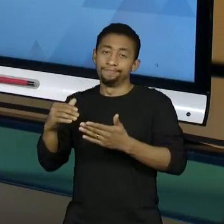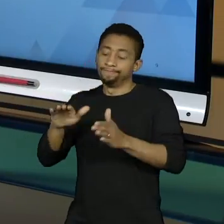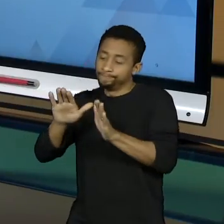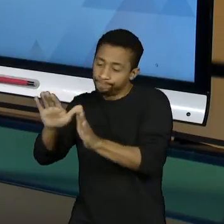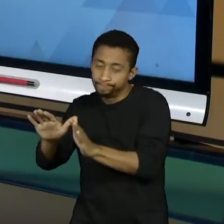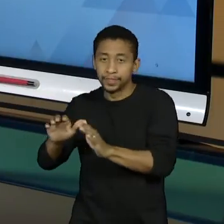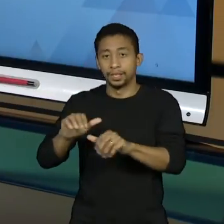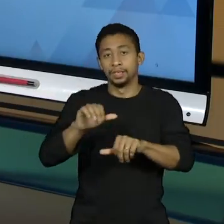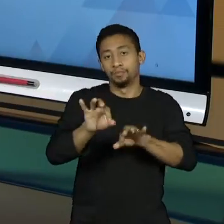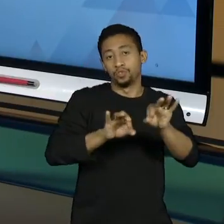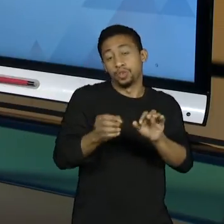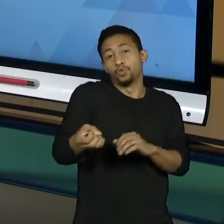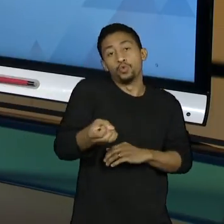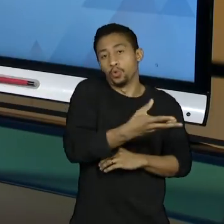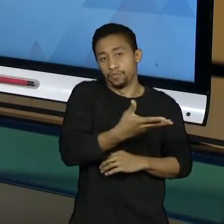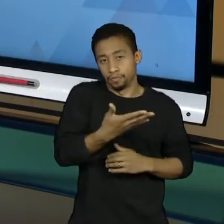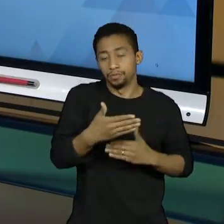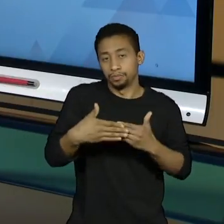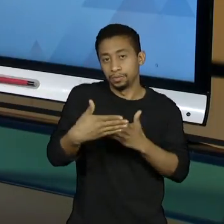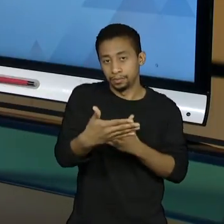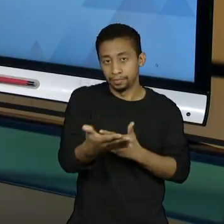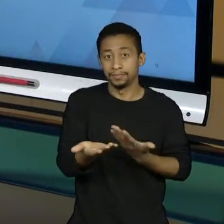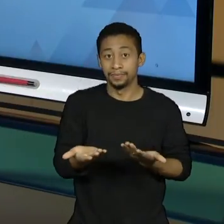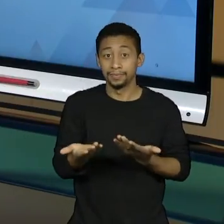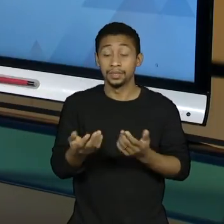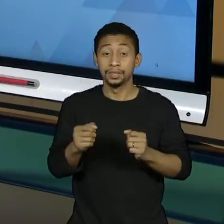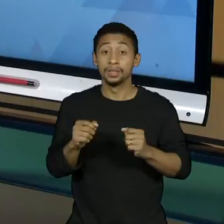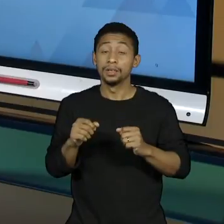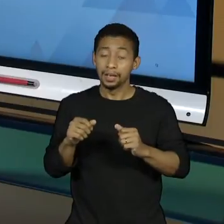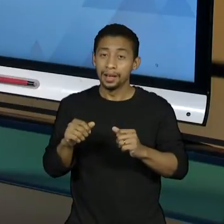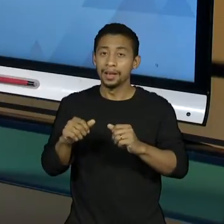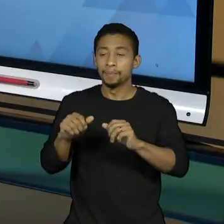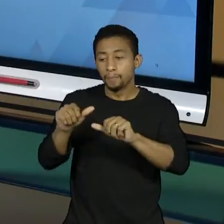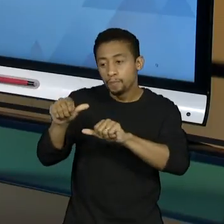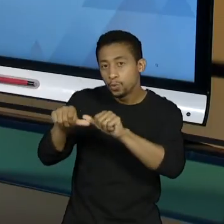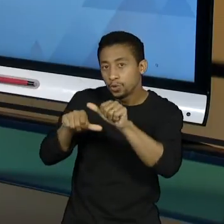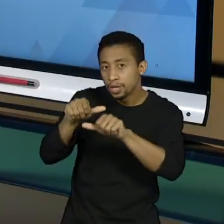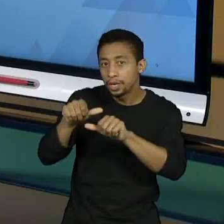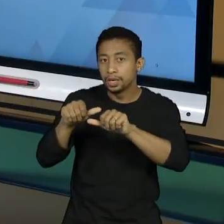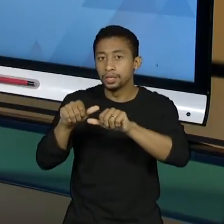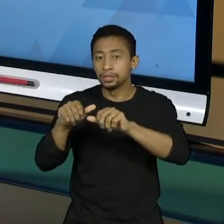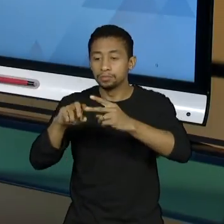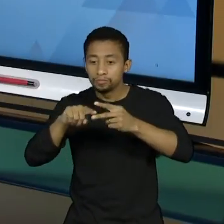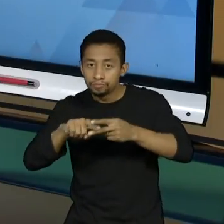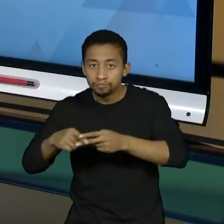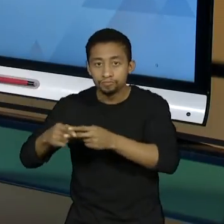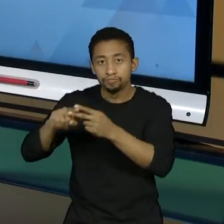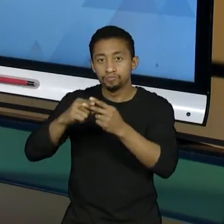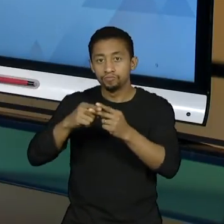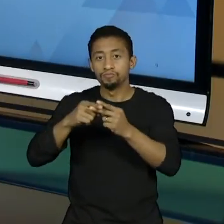ENTÃO SÃO MUITO BEM-VINDAS ALTERAÇÕES, SÃO MUITO BEM-VINDAS NOVAS FUNCIONALIDADES QUE NÃO FAZEM